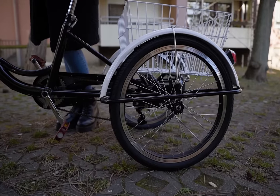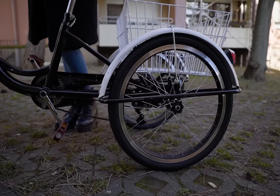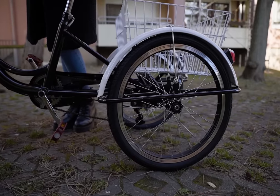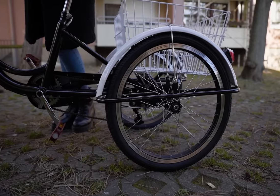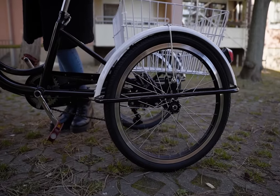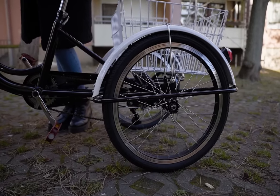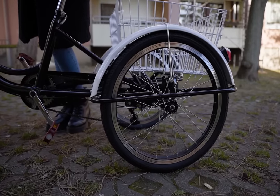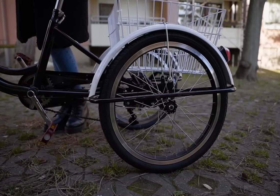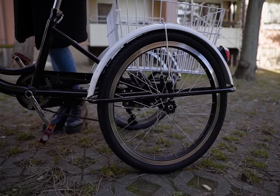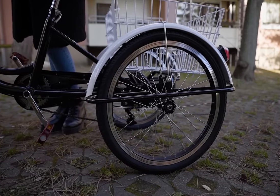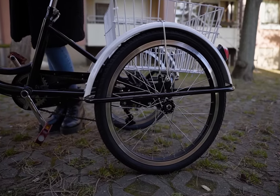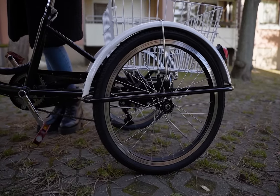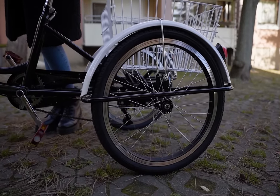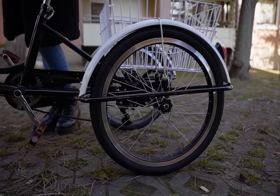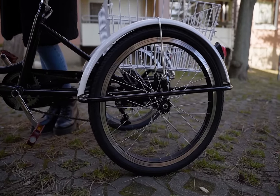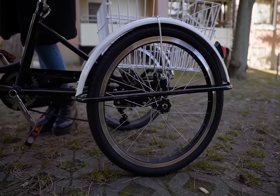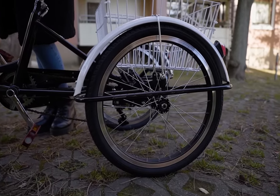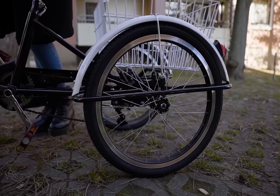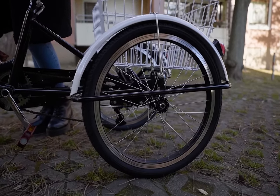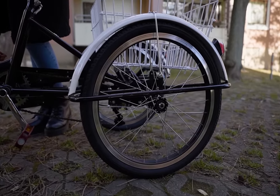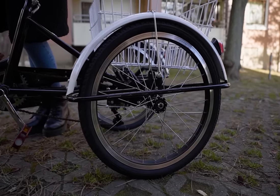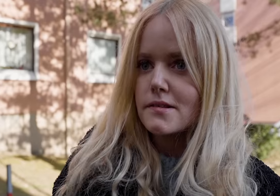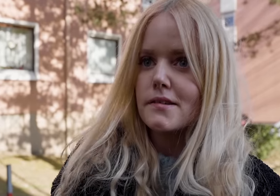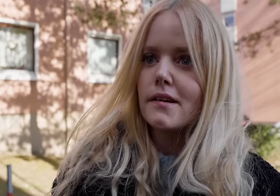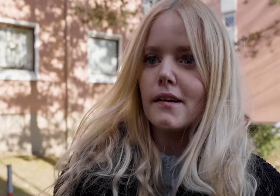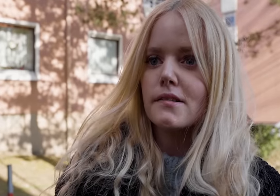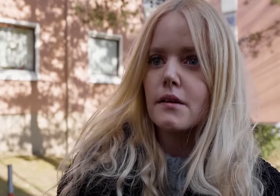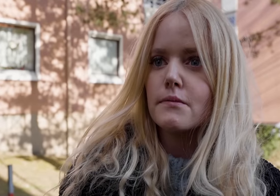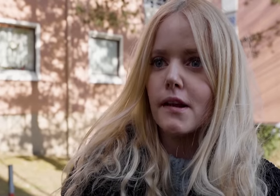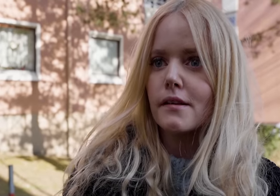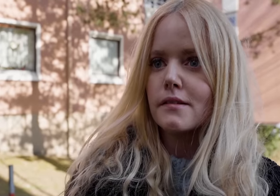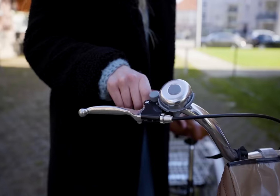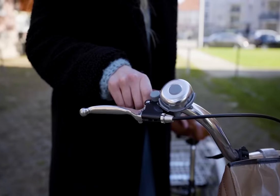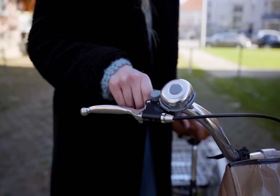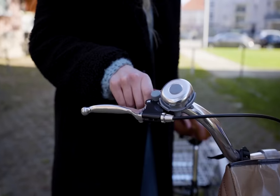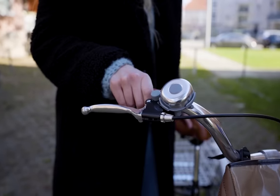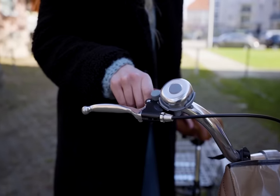Und das gibt mir Sicherheit, auch wenn ich normal sitze, kann ich nicht umfliegen. (Dynamische Musik)